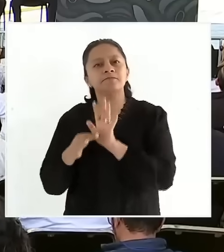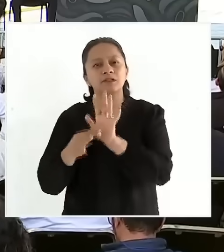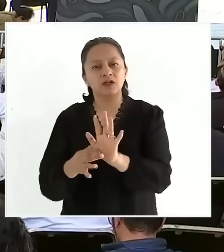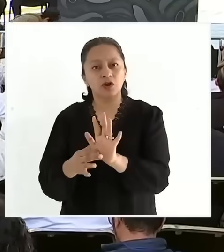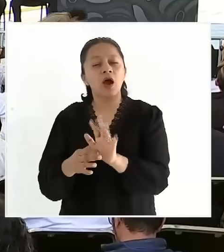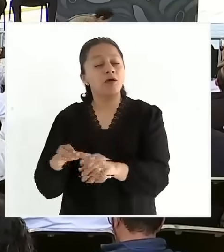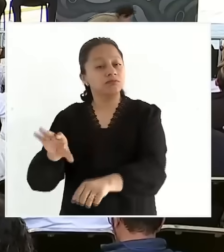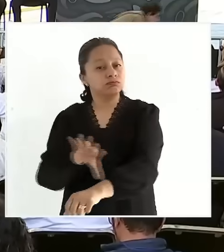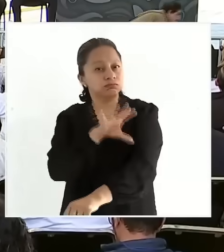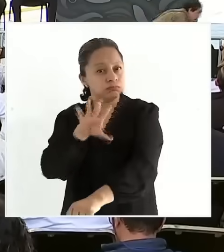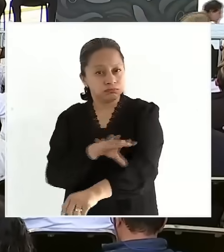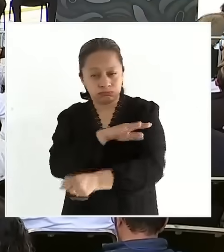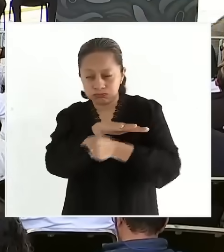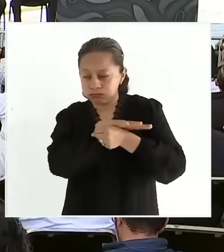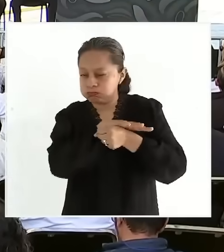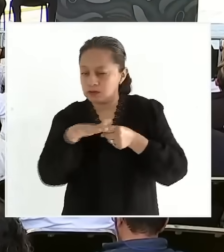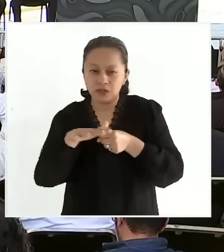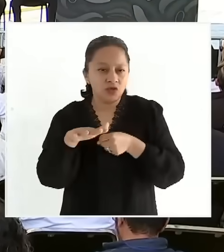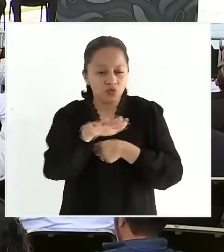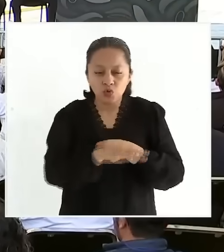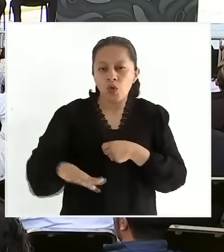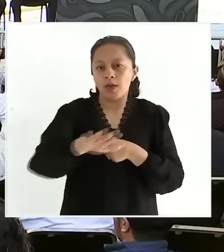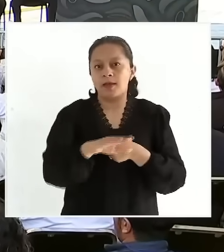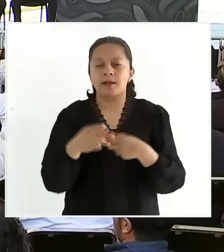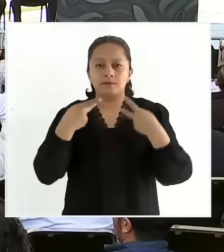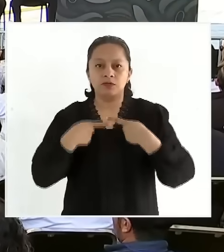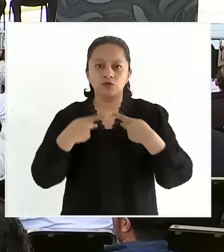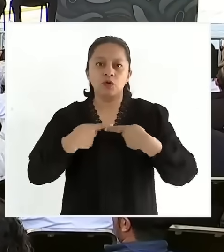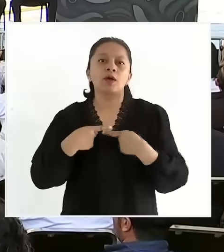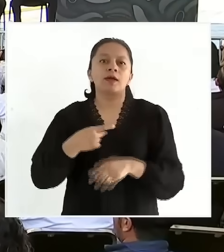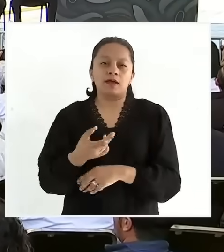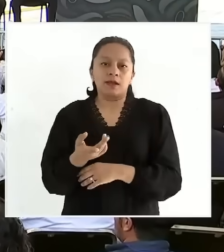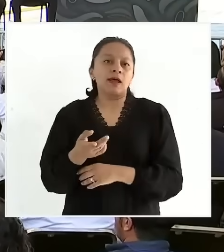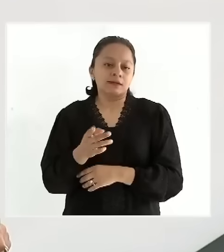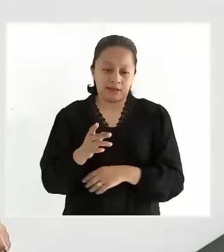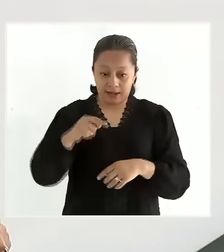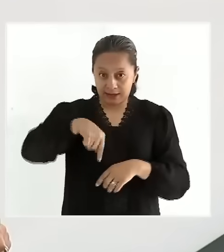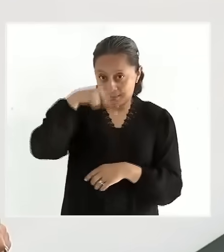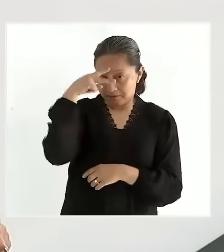de energía eléctrica para todas y todos los mexicanos. energía suficiente, sustentable,